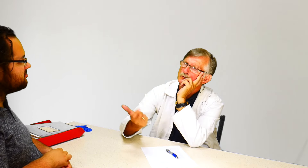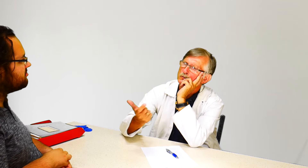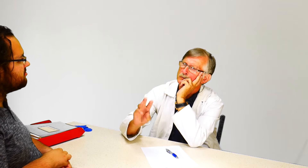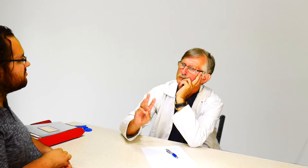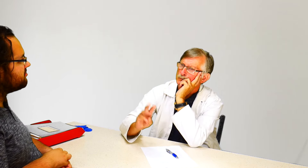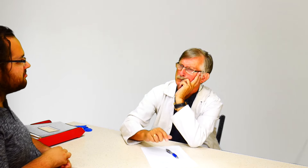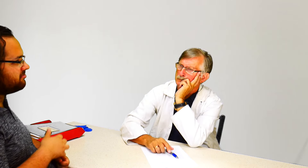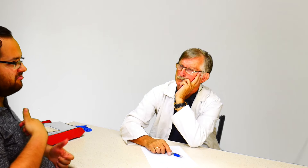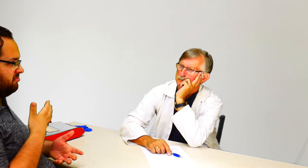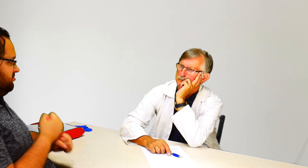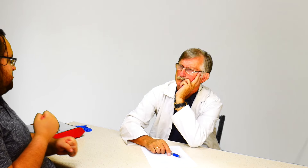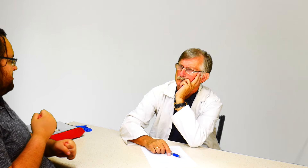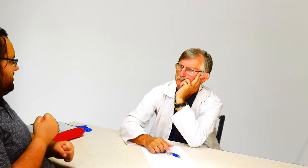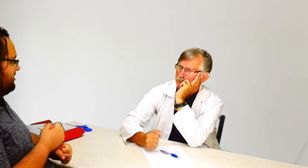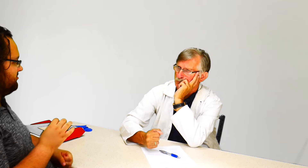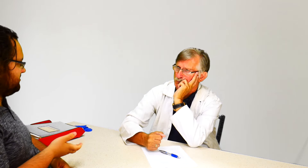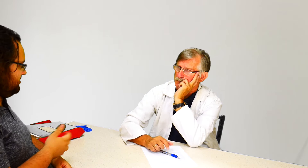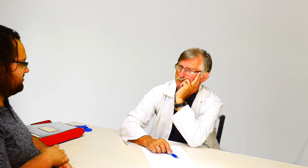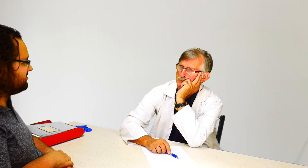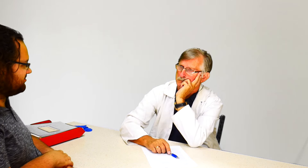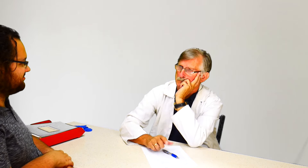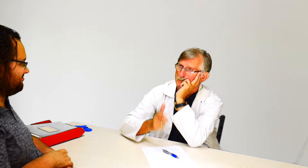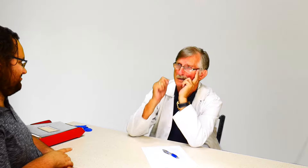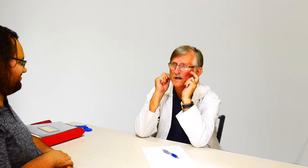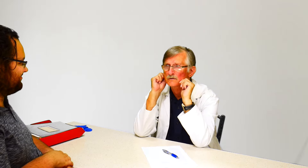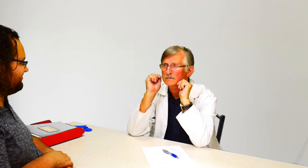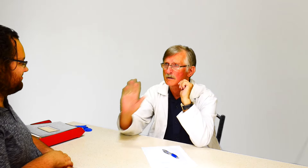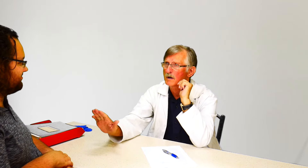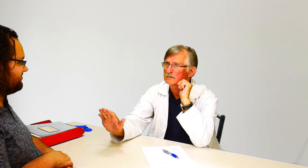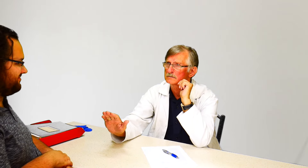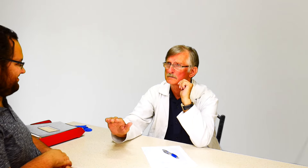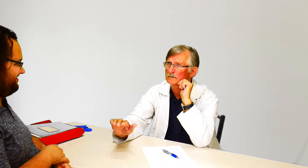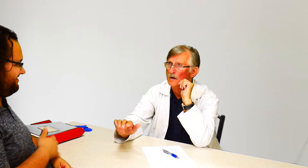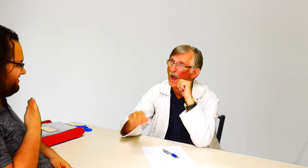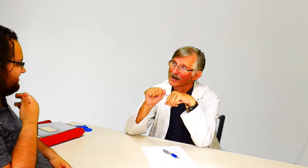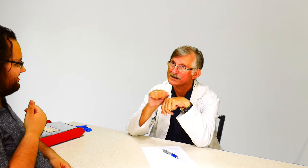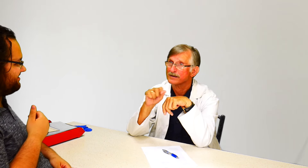Co robisz we wtorki? - Pracuję. Masz dziewczynę? - Nie mam.